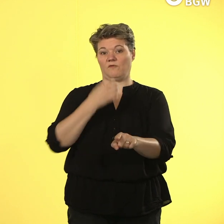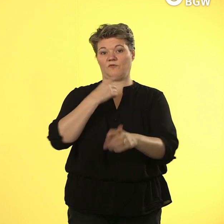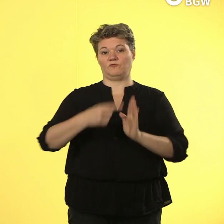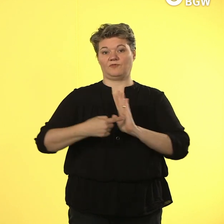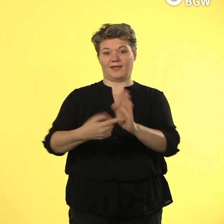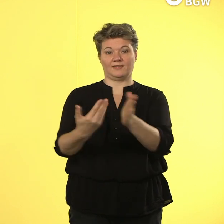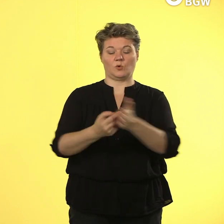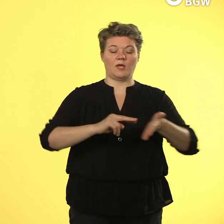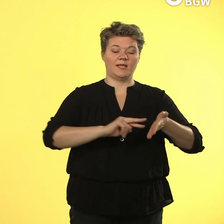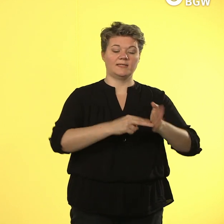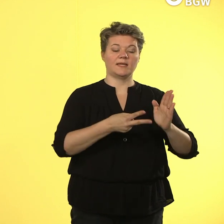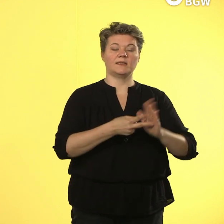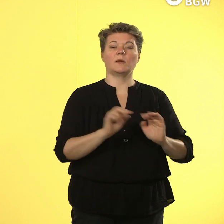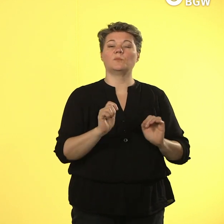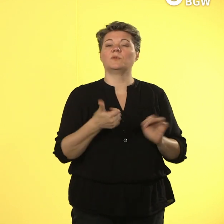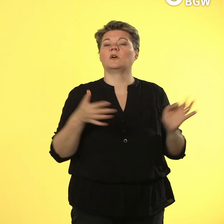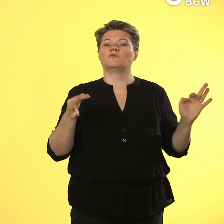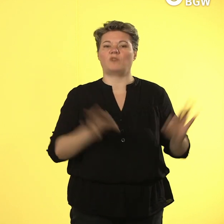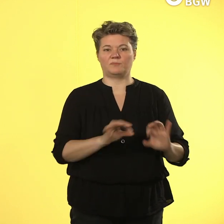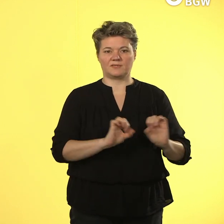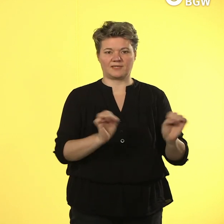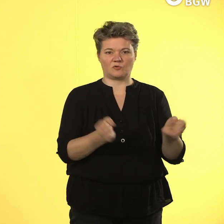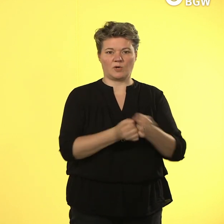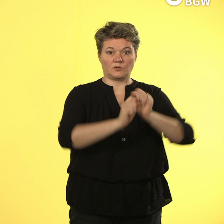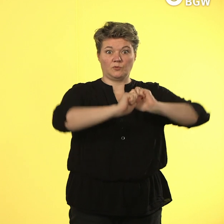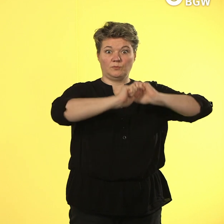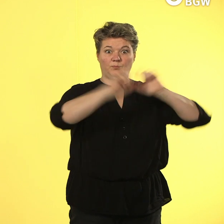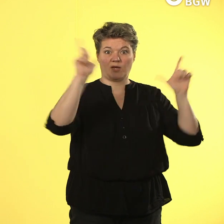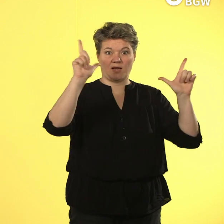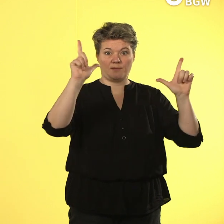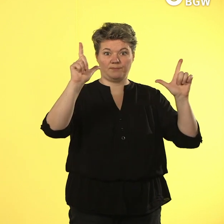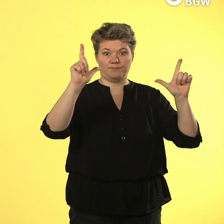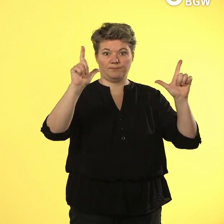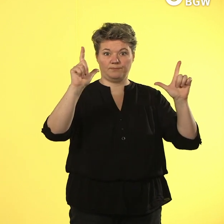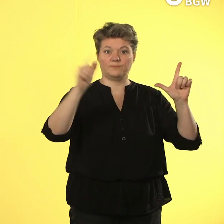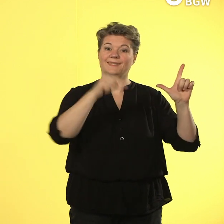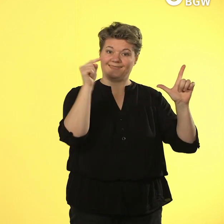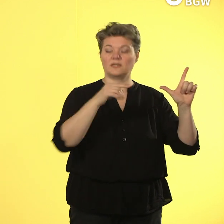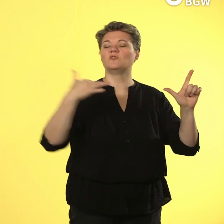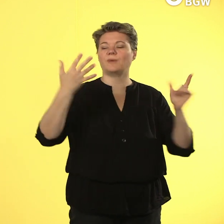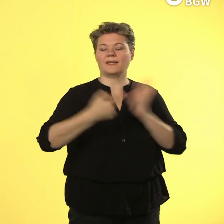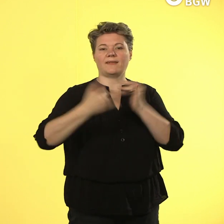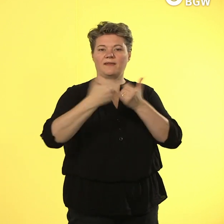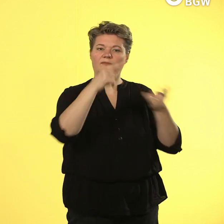Wir versuchen, uns den blödest möglichen Verlauf anzugucken, was Sie in Ihrem Team jetzt